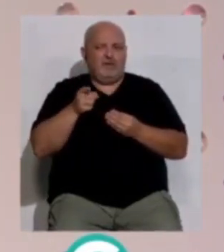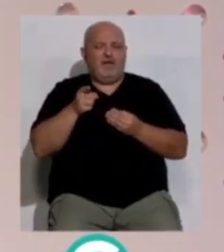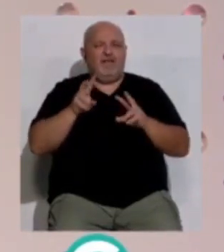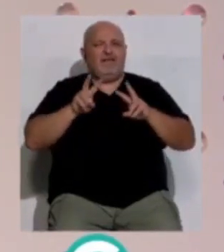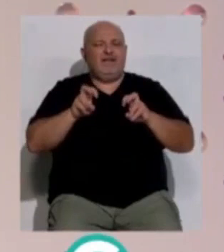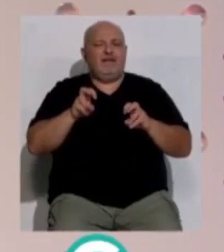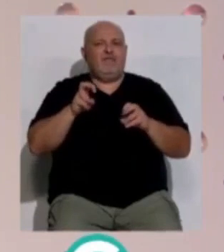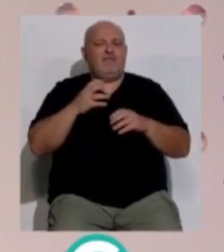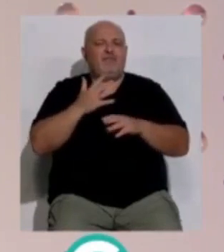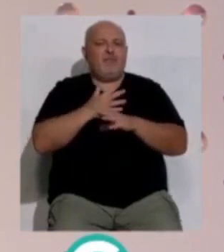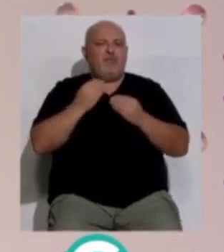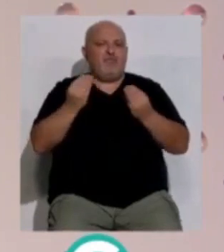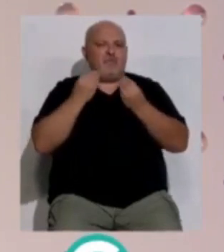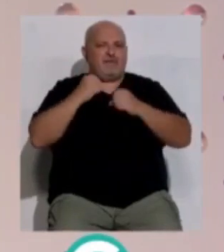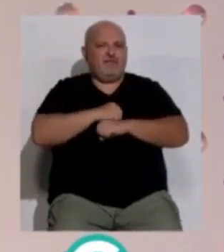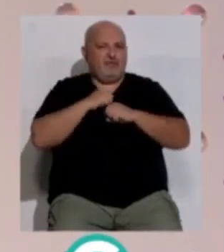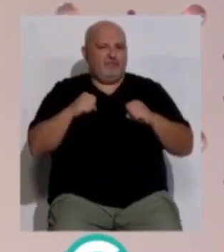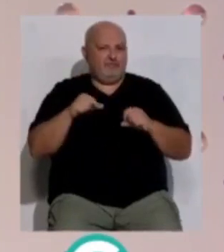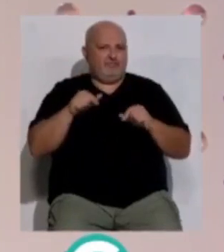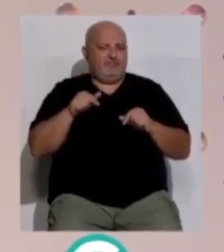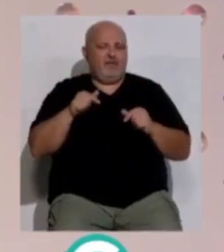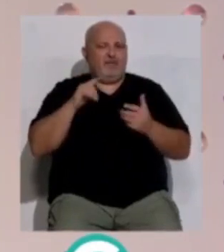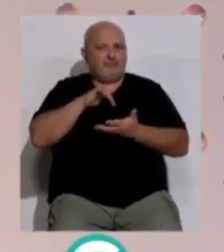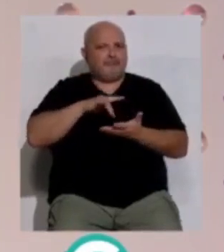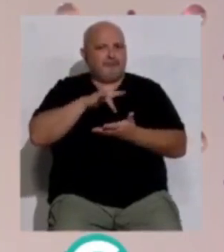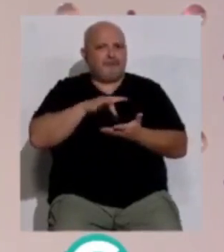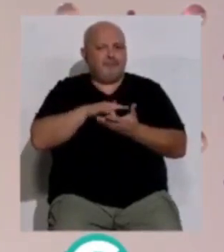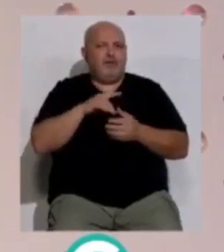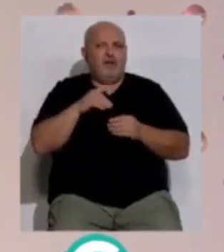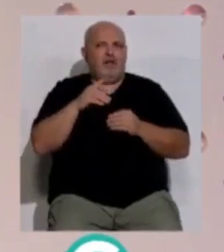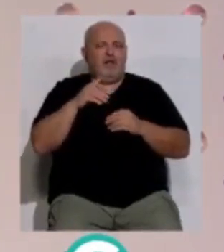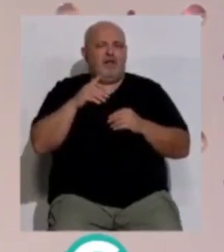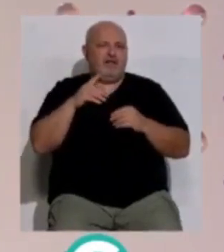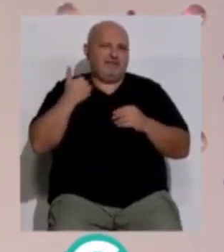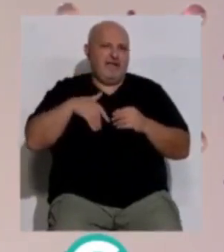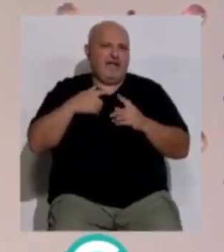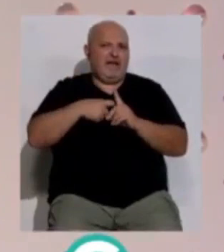tema del fútbol formativo en ediciones anteriores habíamos hablado del fútbol ya a nivel de la